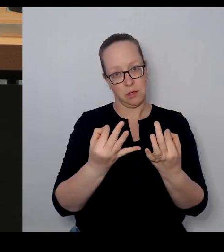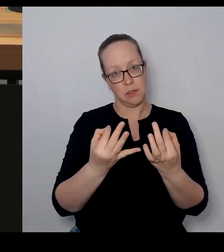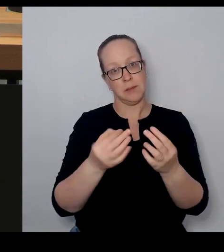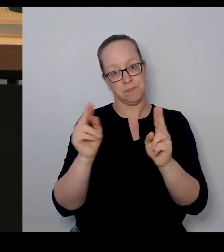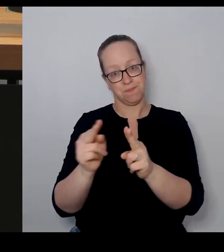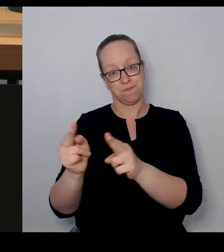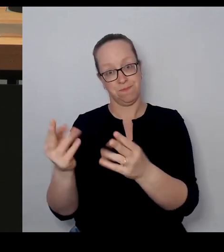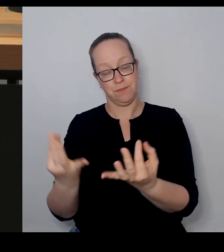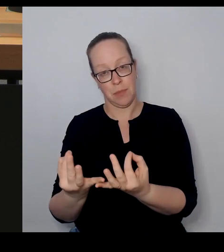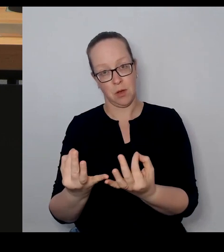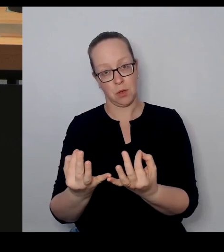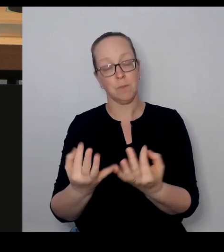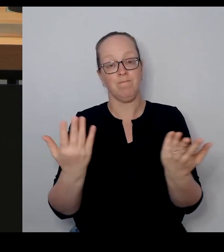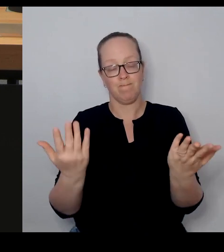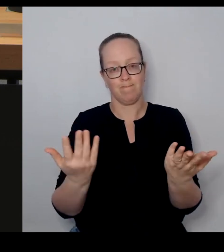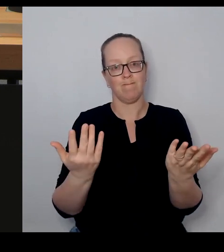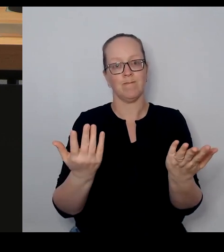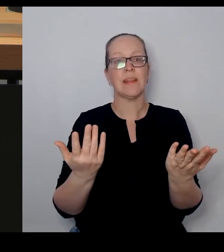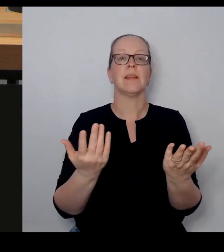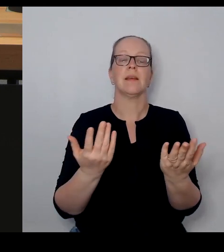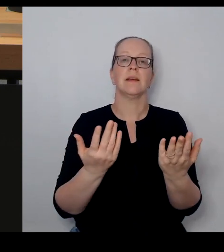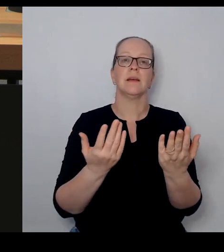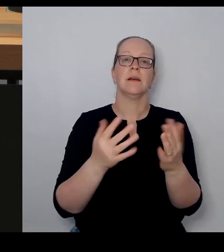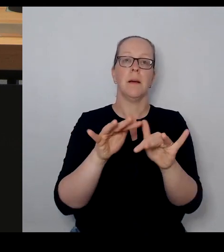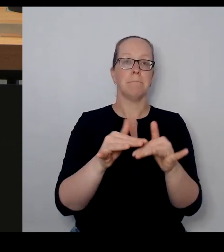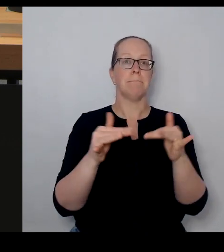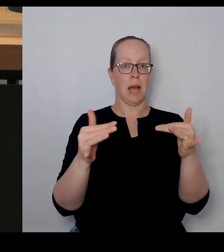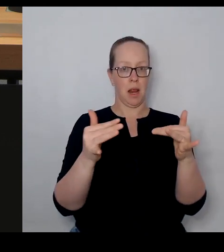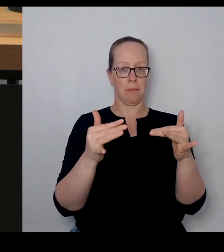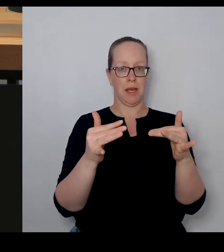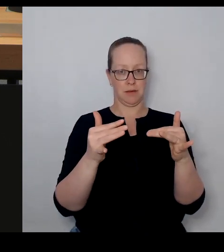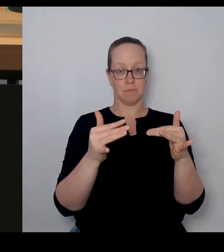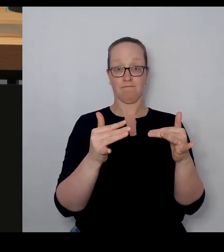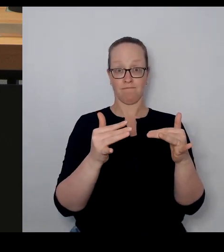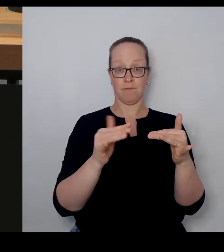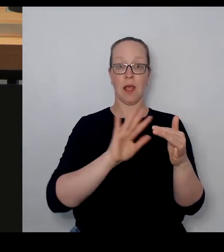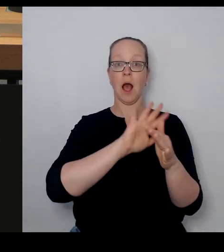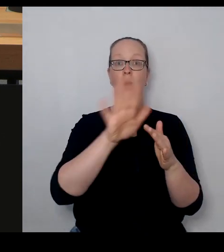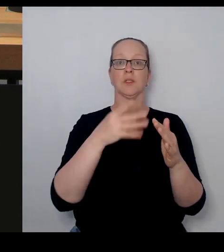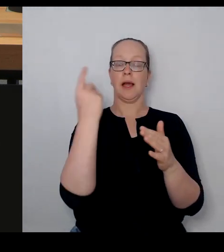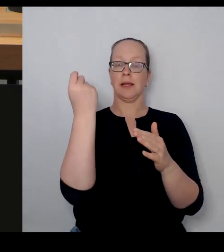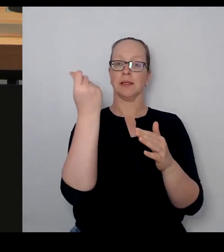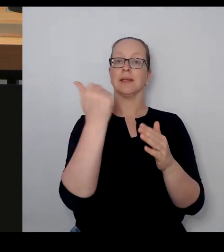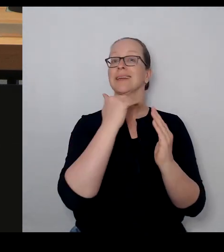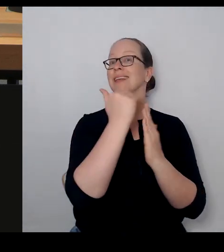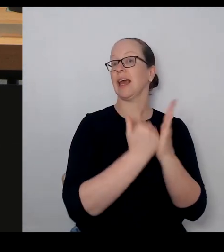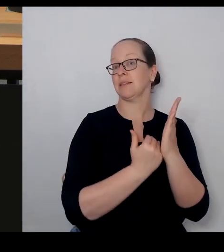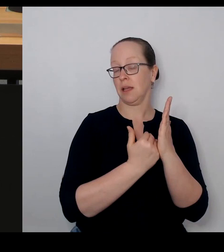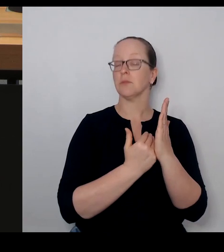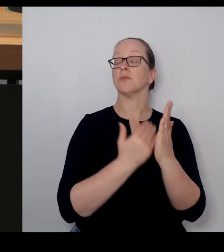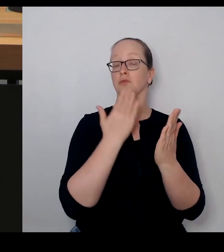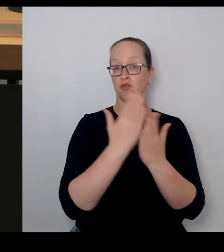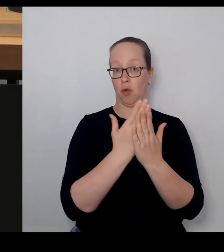Haushaltsgesetzes erste wichtige Impulse zur Konsolidierung gesetzt, indem es der Verwaltung Neuanmietung grundsätzlich untersagt hat und sie